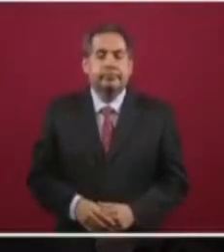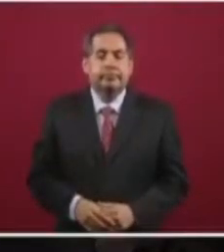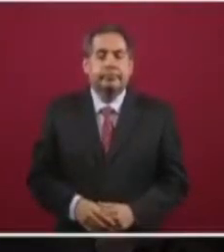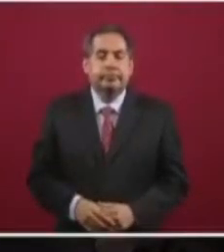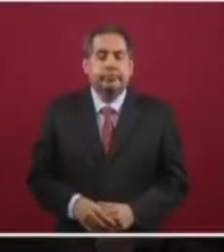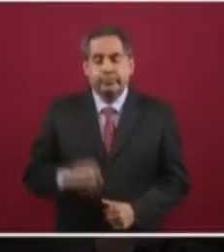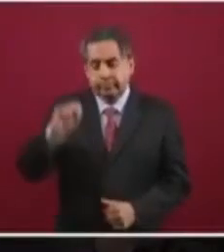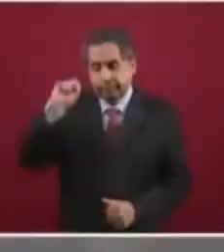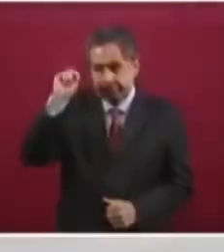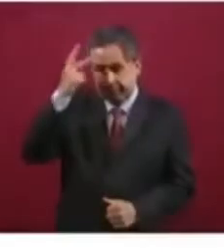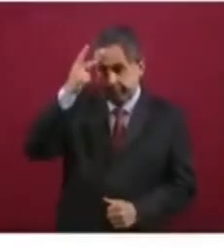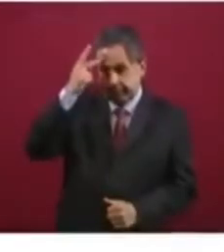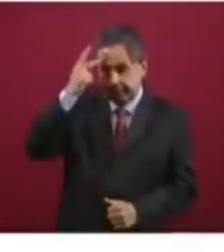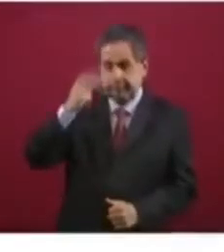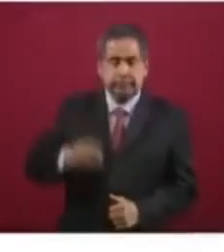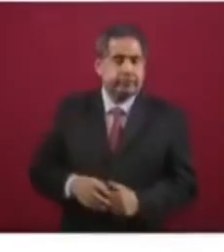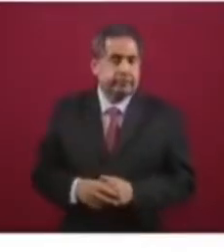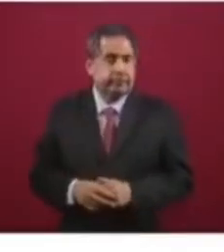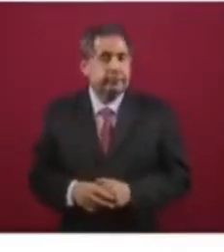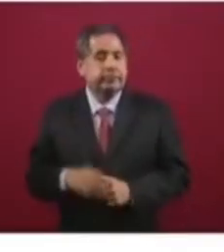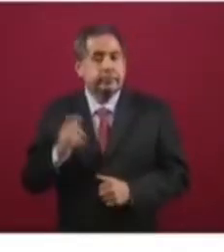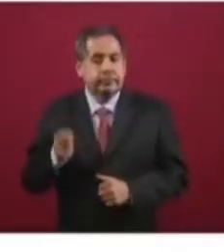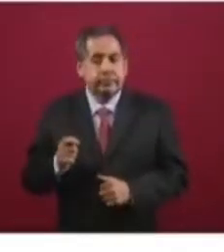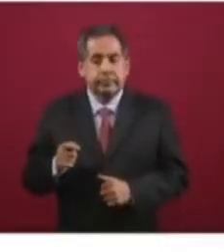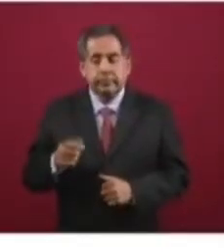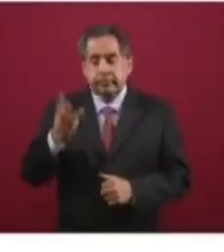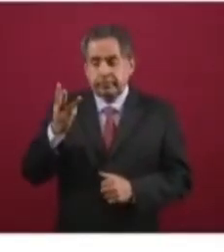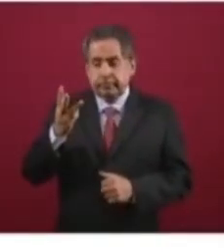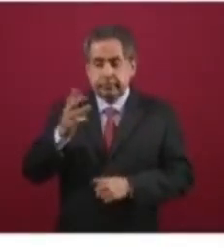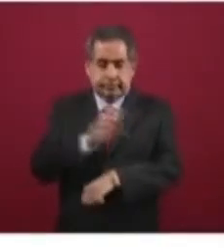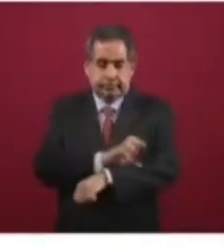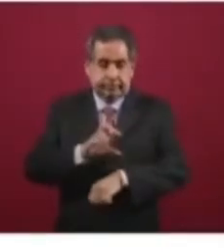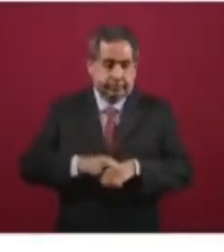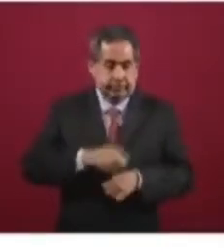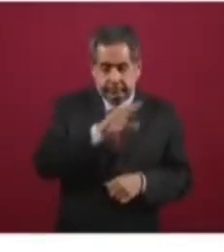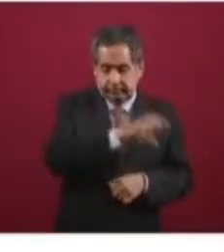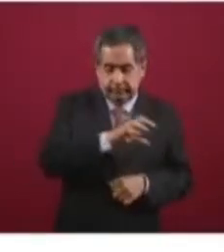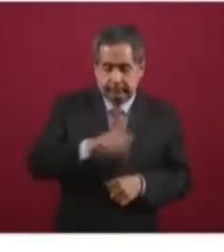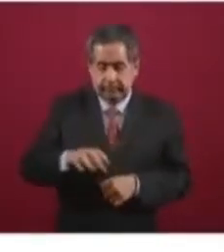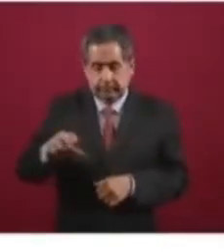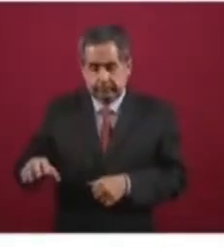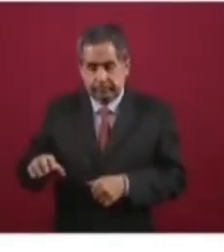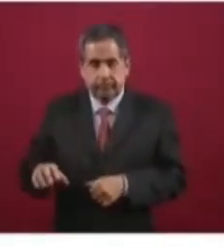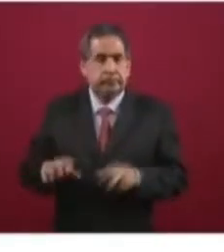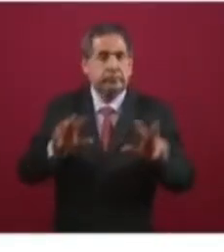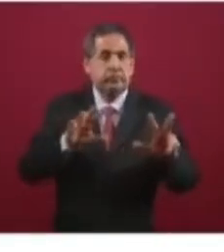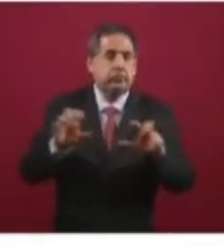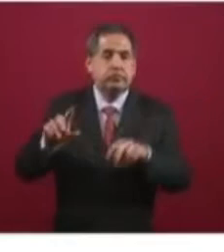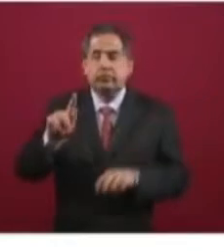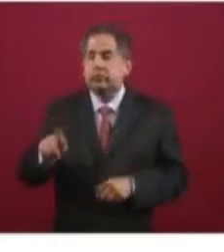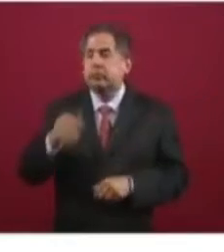San Luis Potosí tiene tres coordinaciones regionales con un efectivo de 874 integrantes